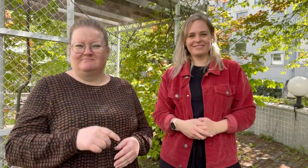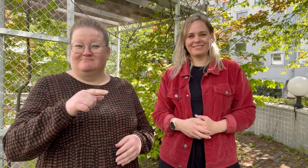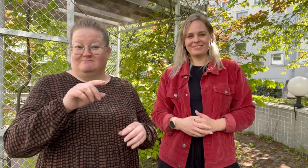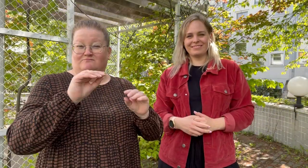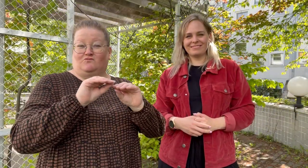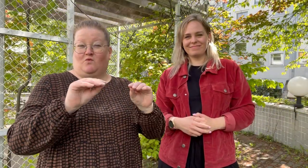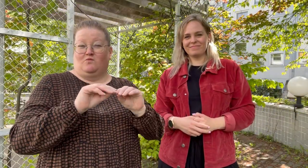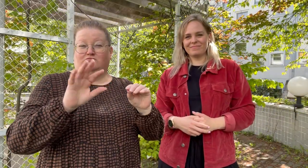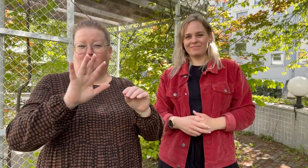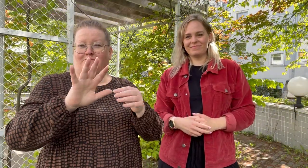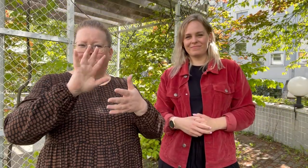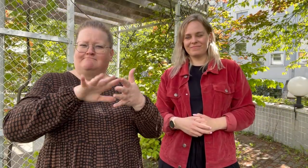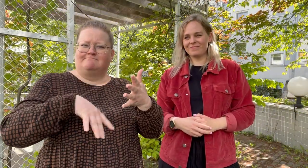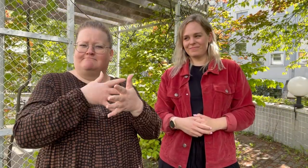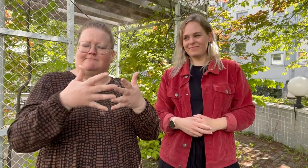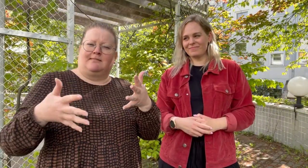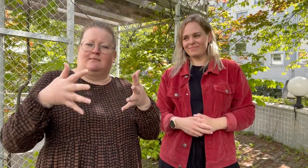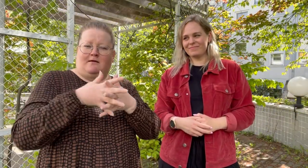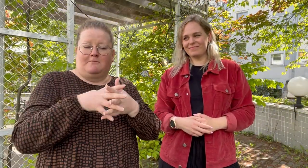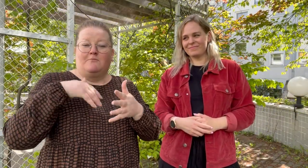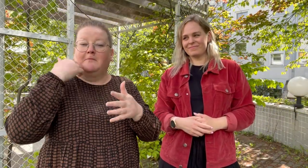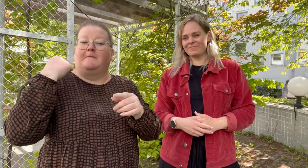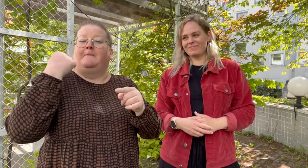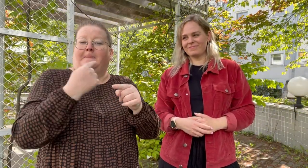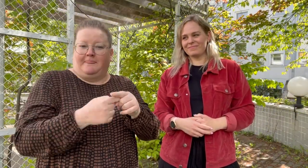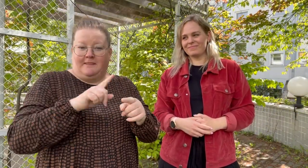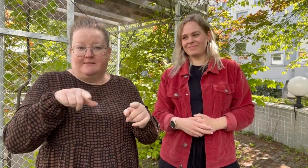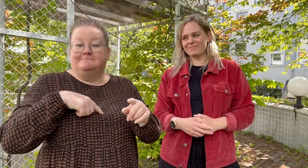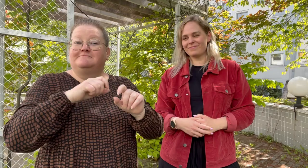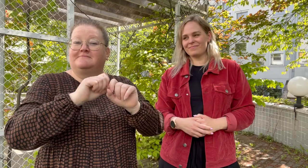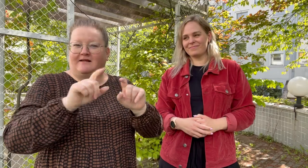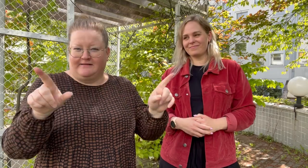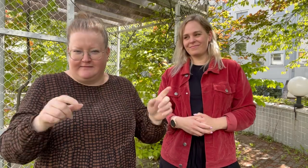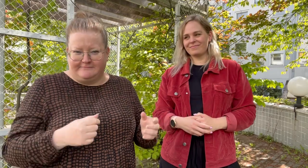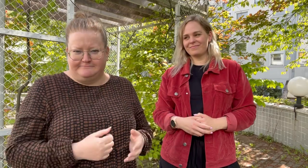Tarkempi aikataulu tulee lähempänä koulutusta.